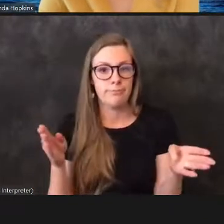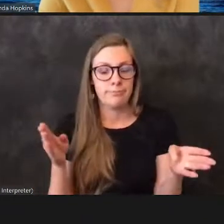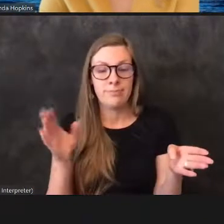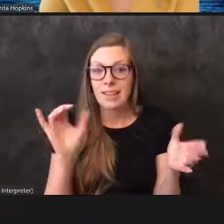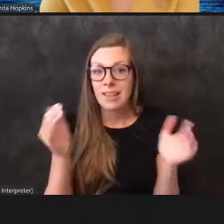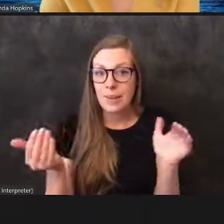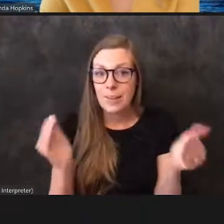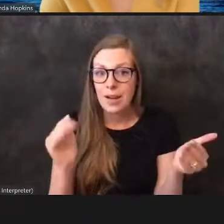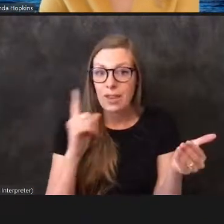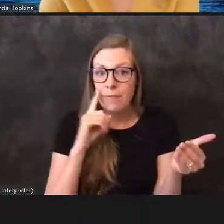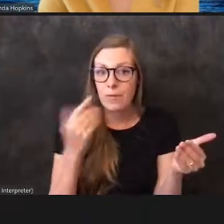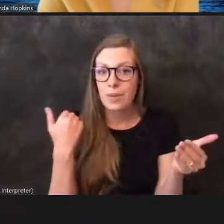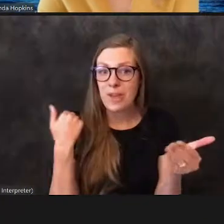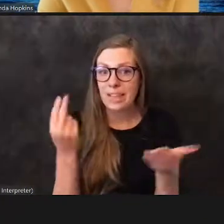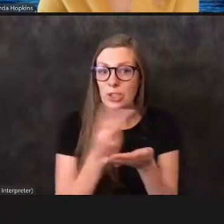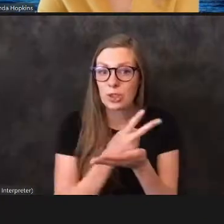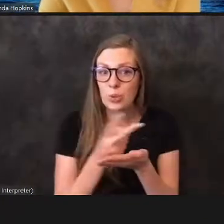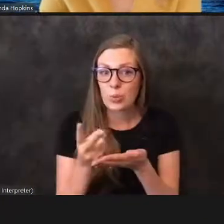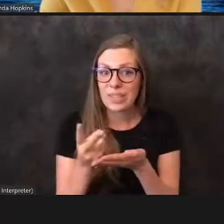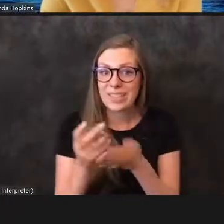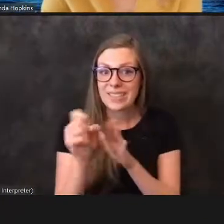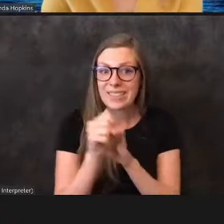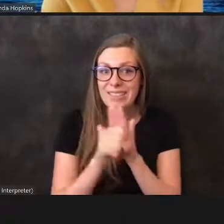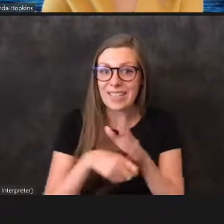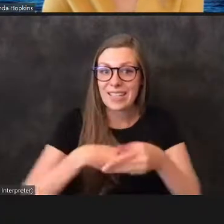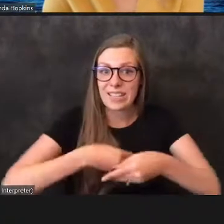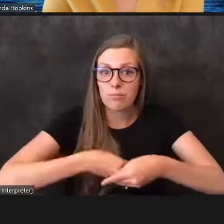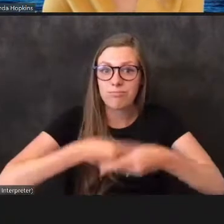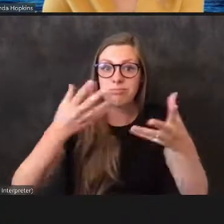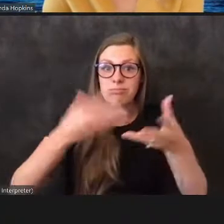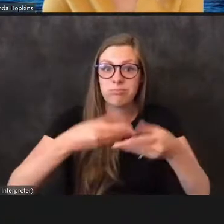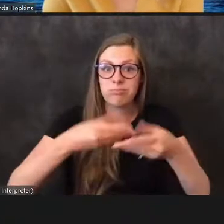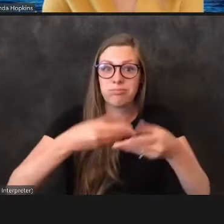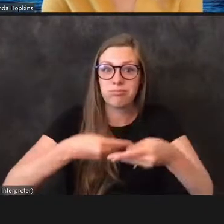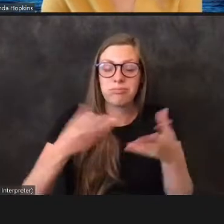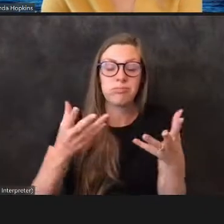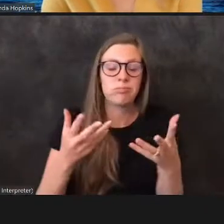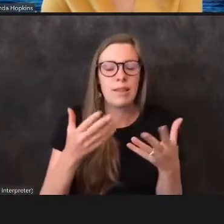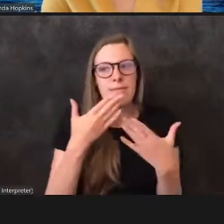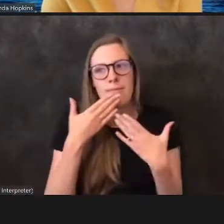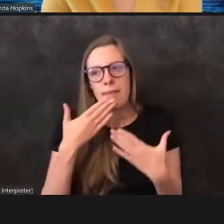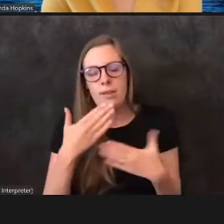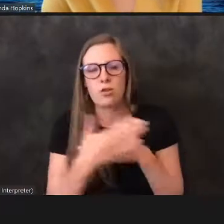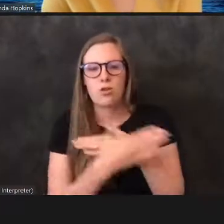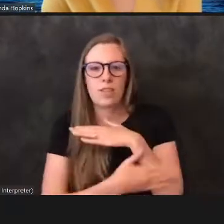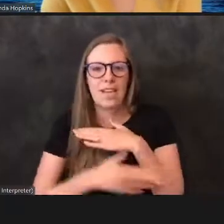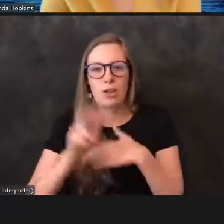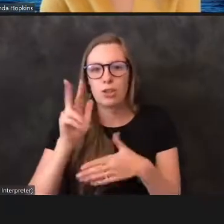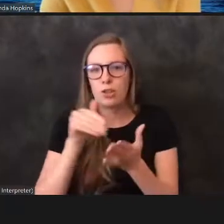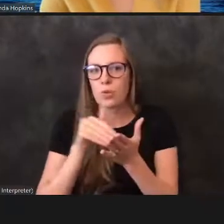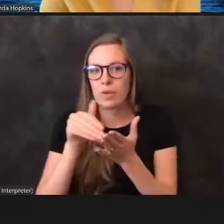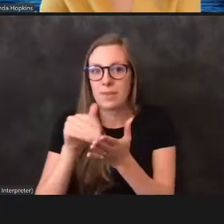Comparado a eso de los últimas dos semanas, el estaba administrado gracias a los condados tres millones de